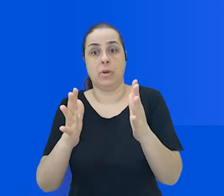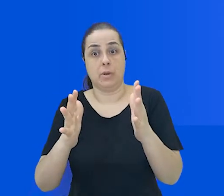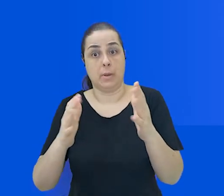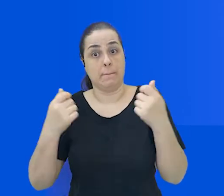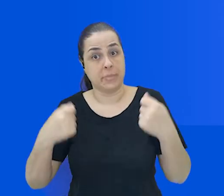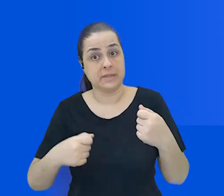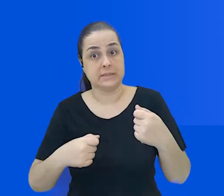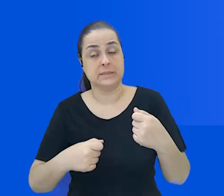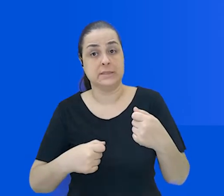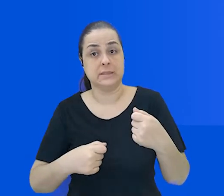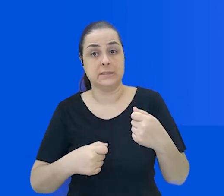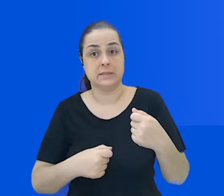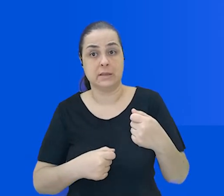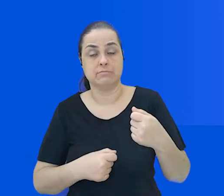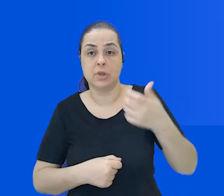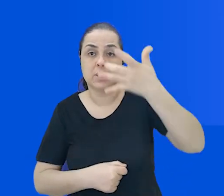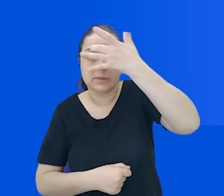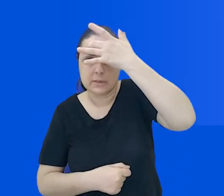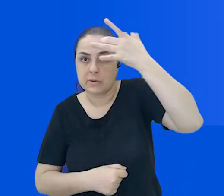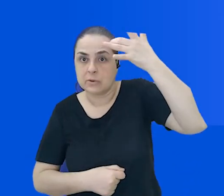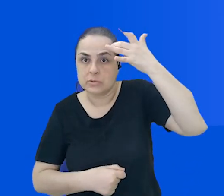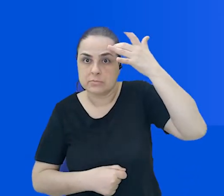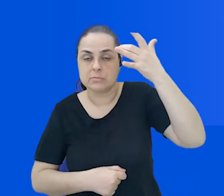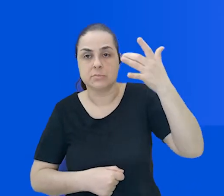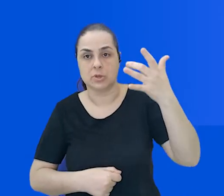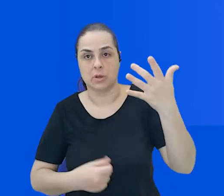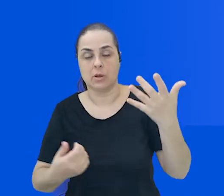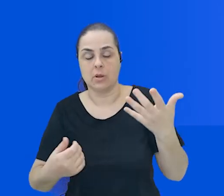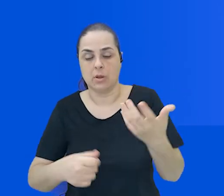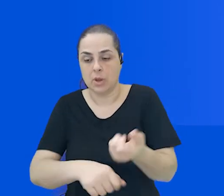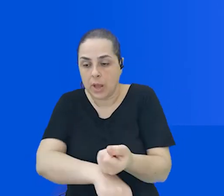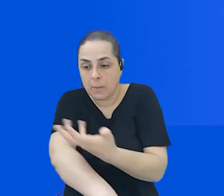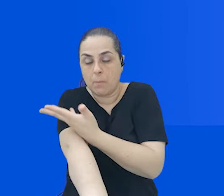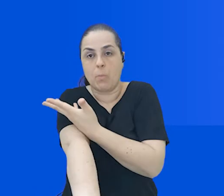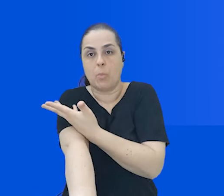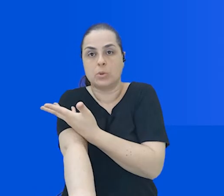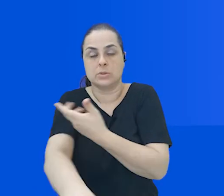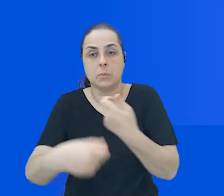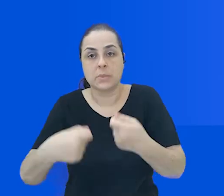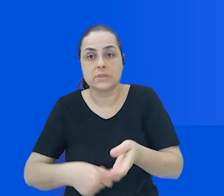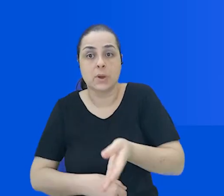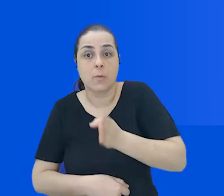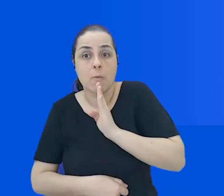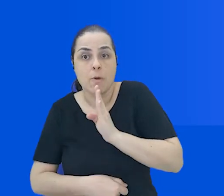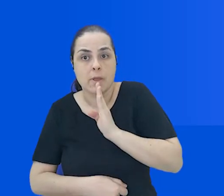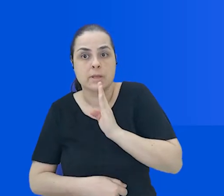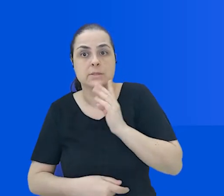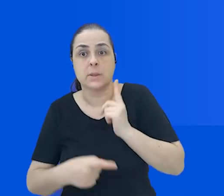Só que não lidar, negligenciar e ignorar os processos emocionais podem ser muito perigosos a longo prazo.